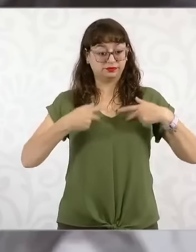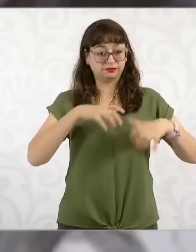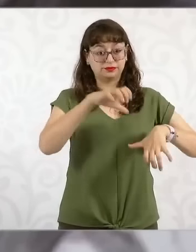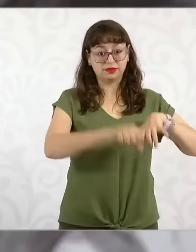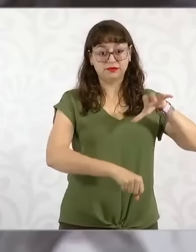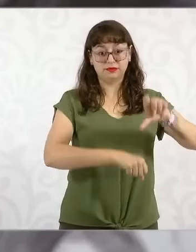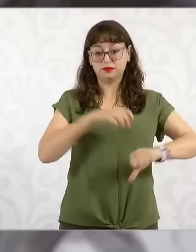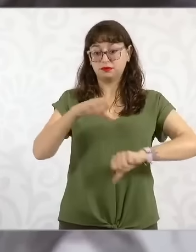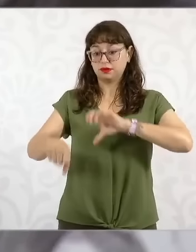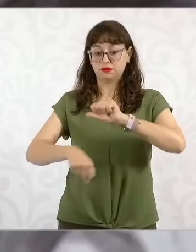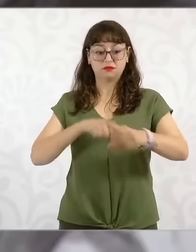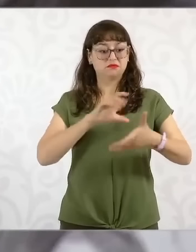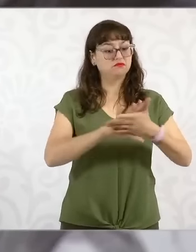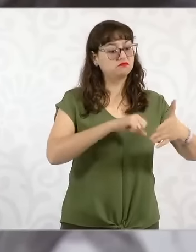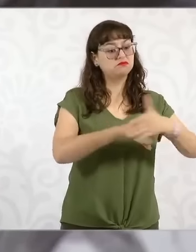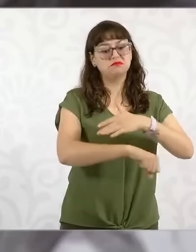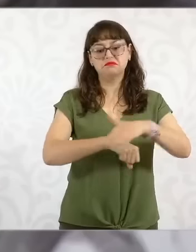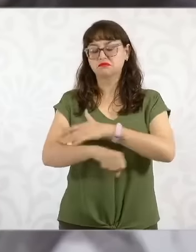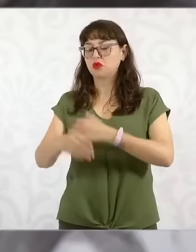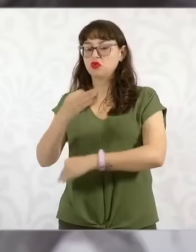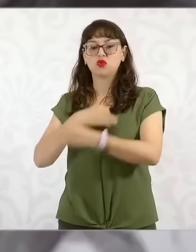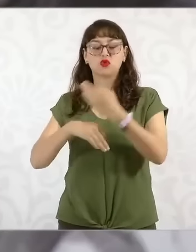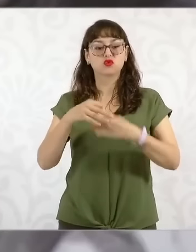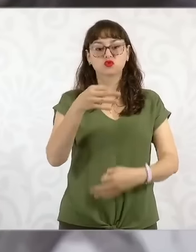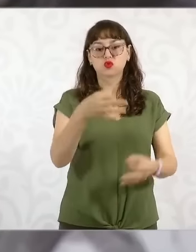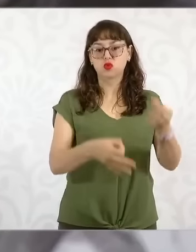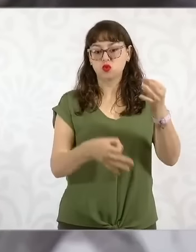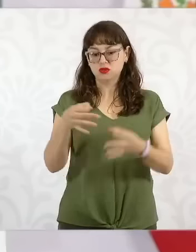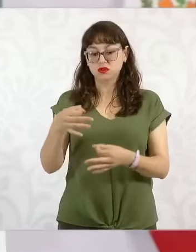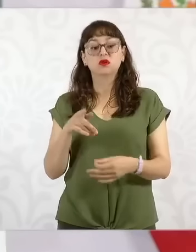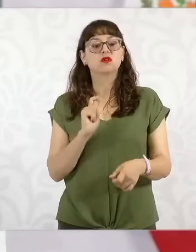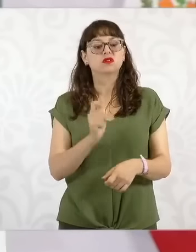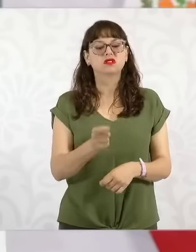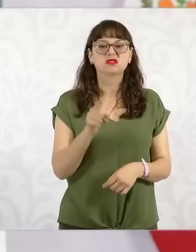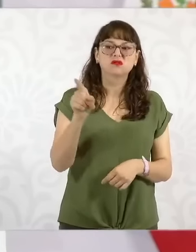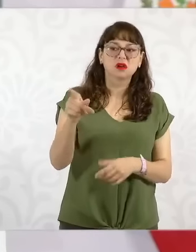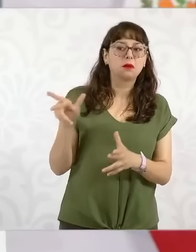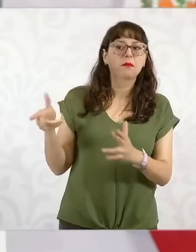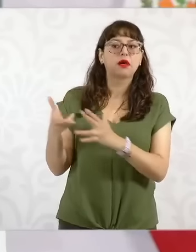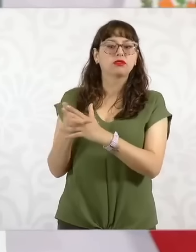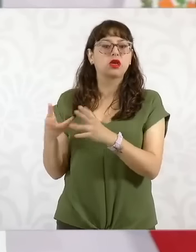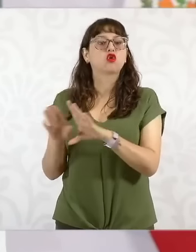ellos han sido vinculados a proceso relacionados con su planeación, ejecución y encubrimiento,